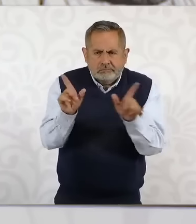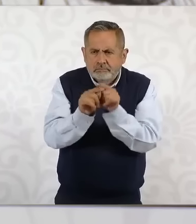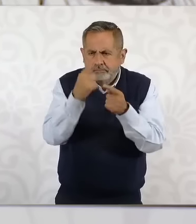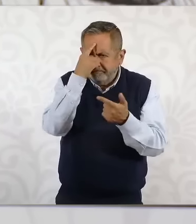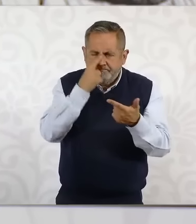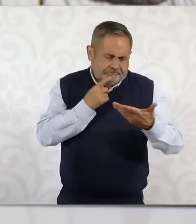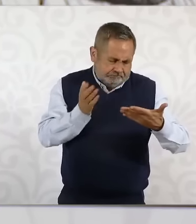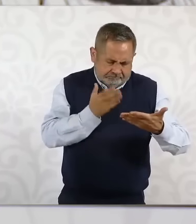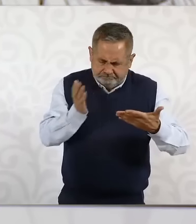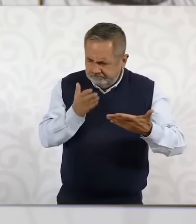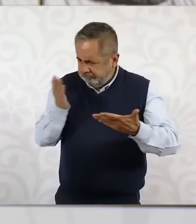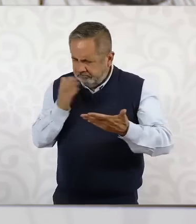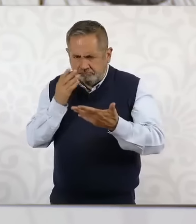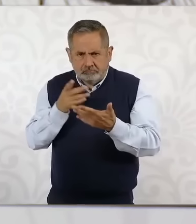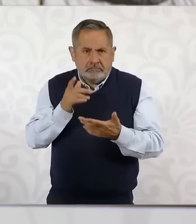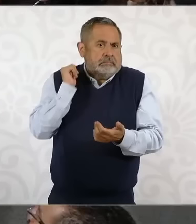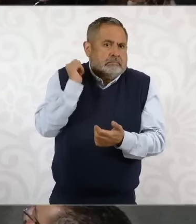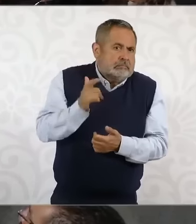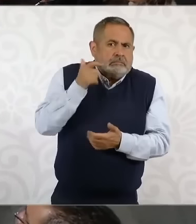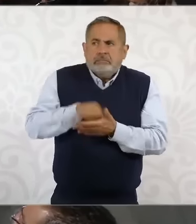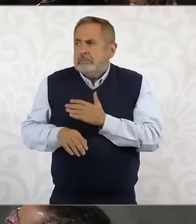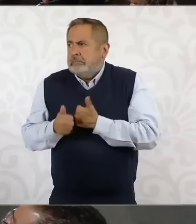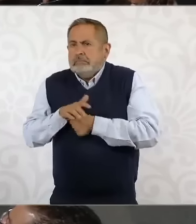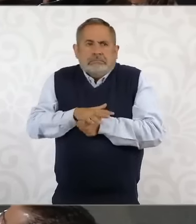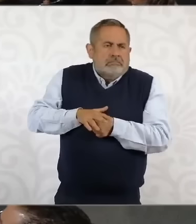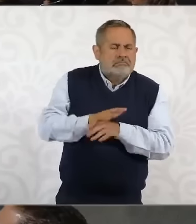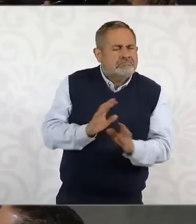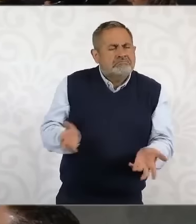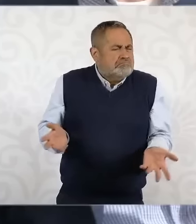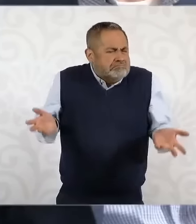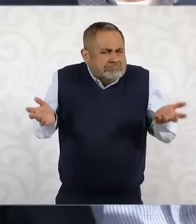no tiene nada en particular de por qué sí o por qué no. En el marco de su salida de la secretaría,